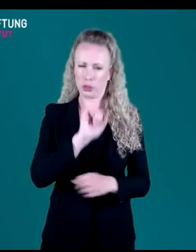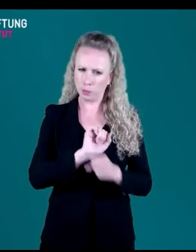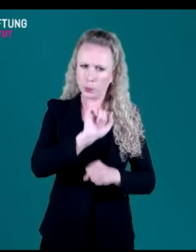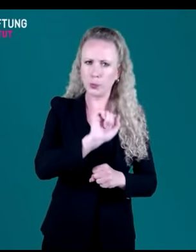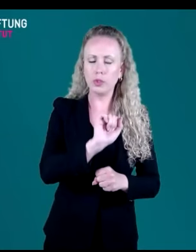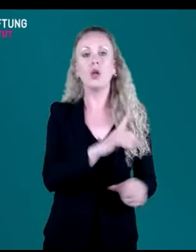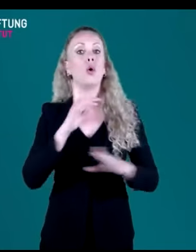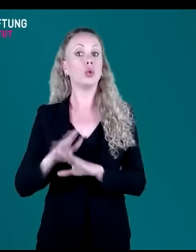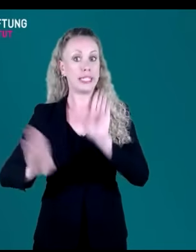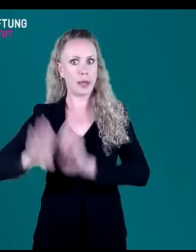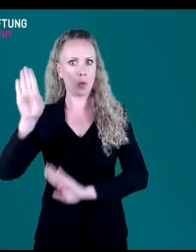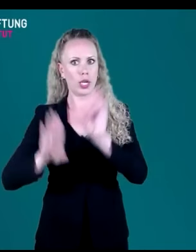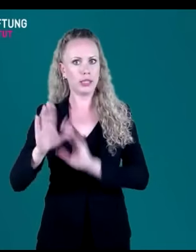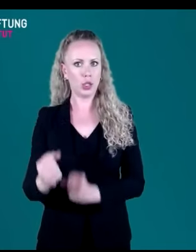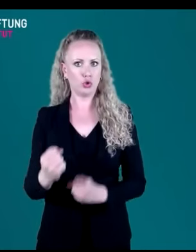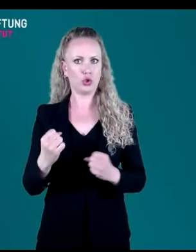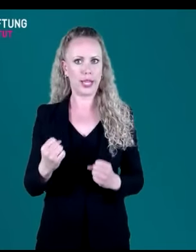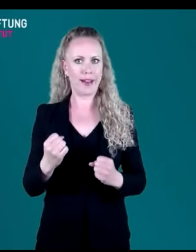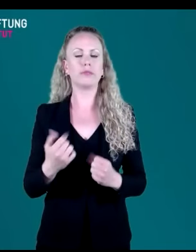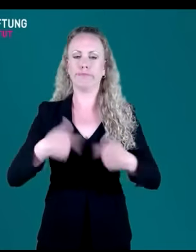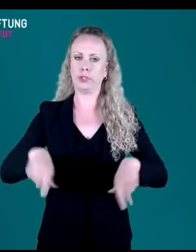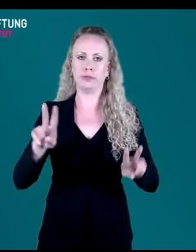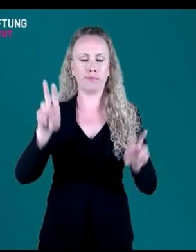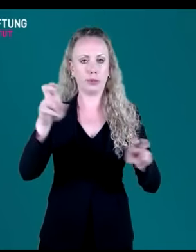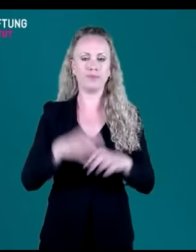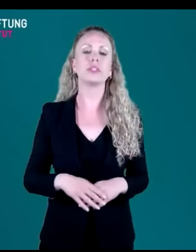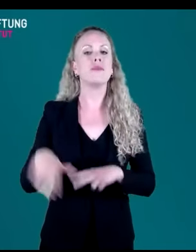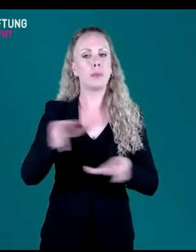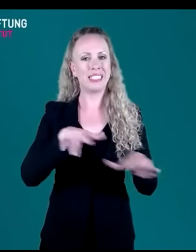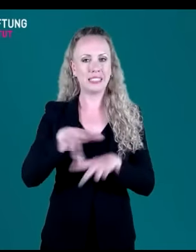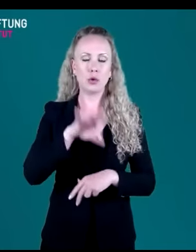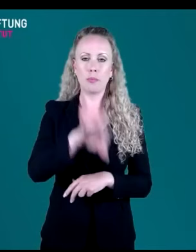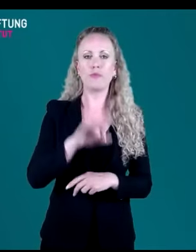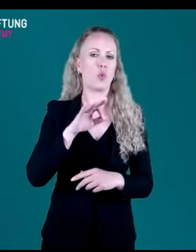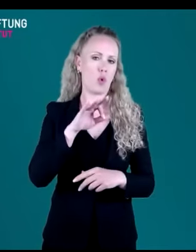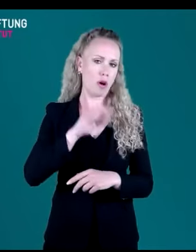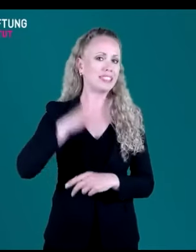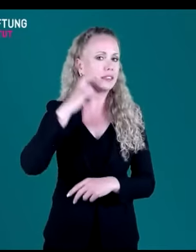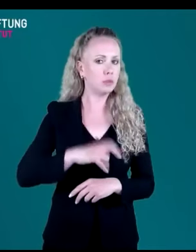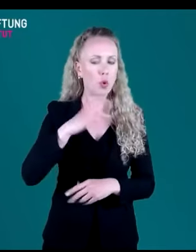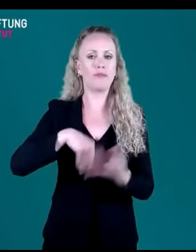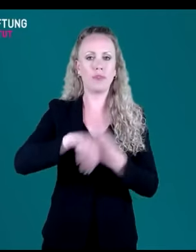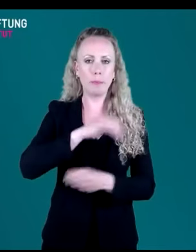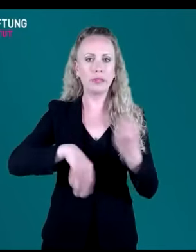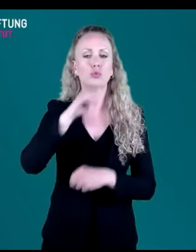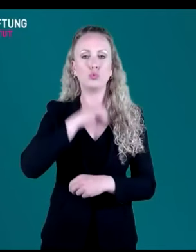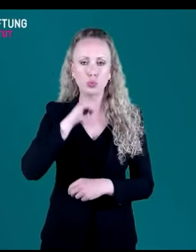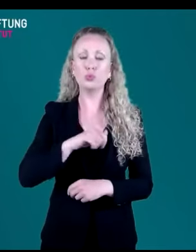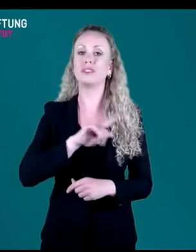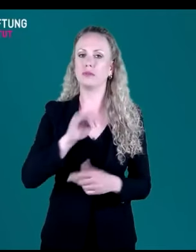welches vom Bundesministerium für Familie, Senioren, Frauen und Jugend im Rahmen des Bundesprogramms „Demokratie leben!“ gefördert wird.